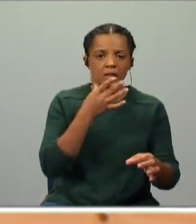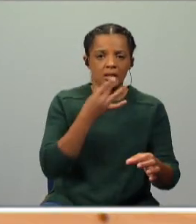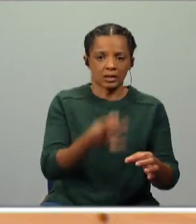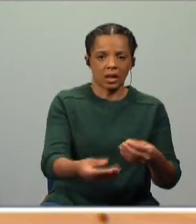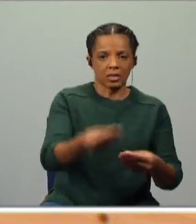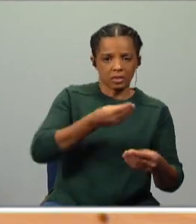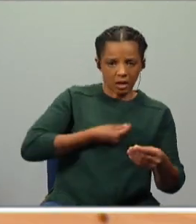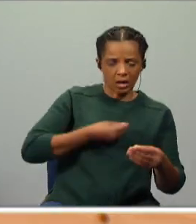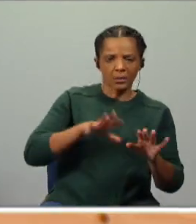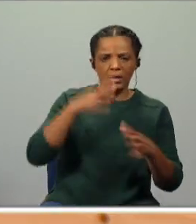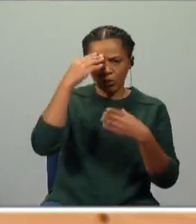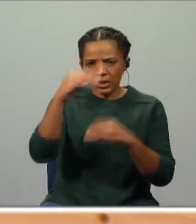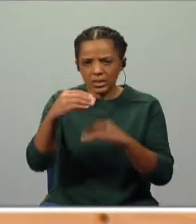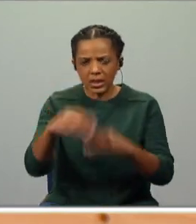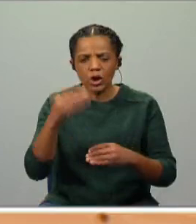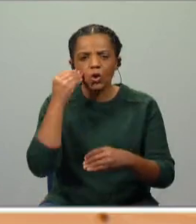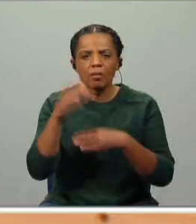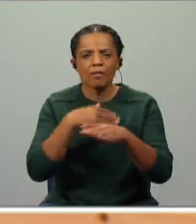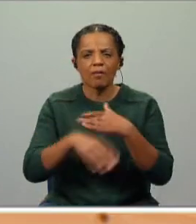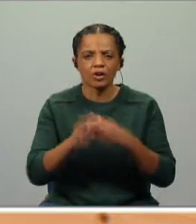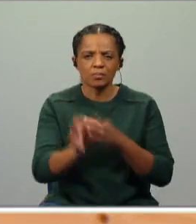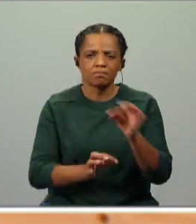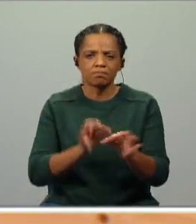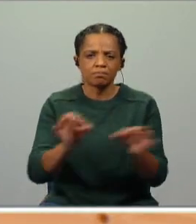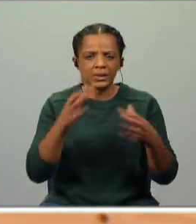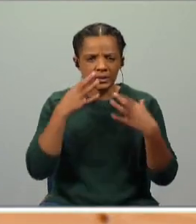Mas eu vou vos ensinar a fazer um presente simples, venham aqui,